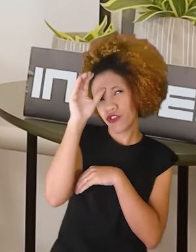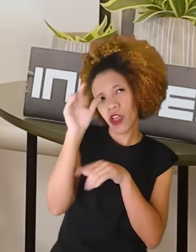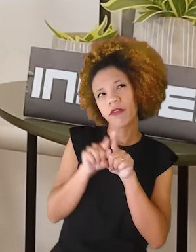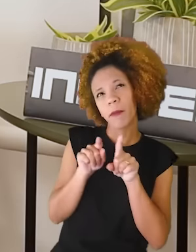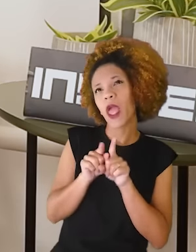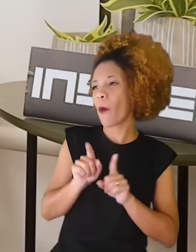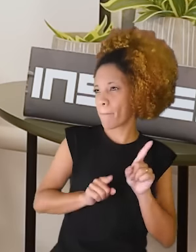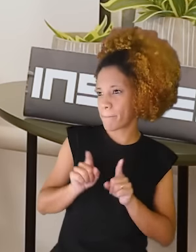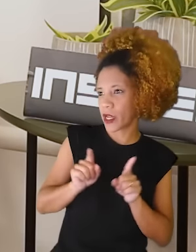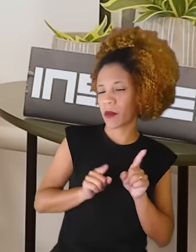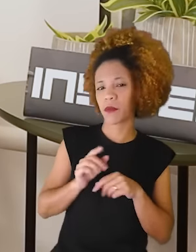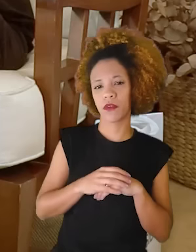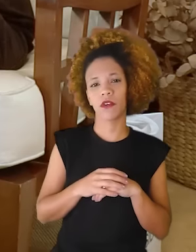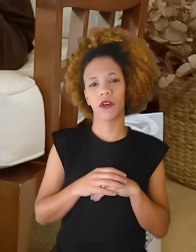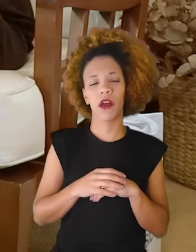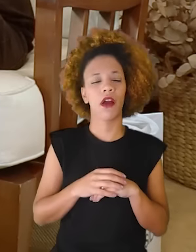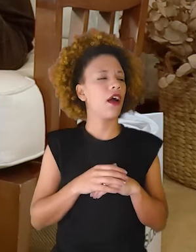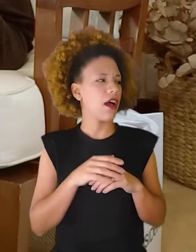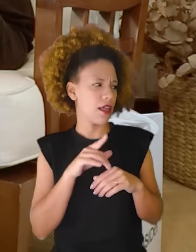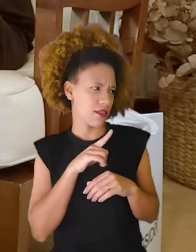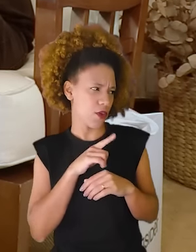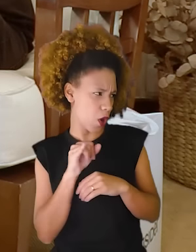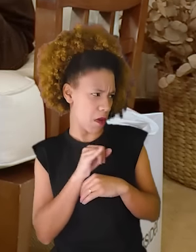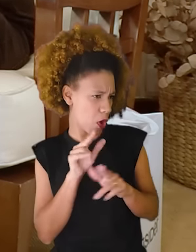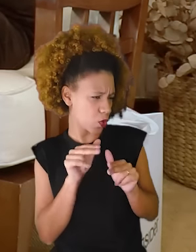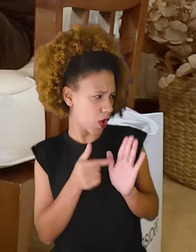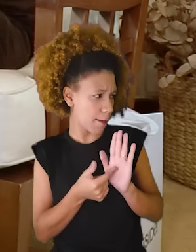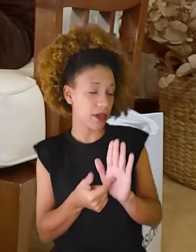meu Prim te irmão teu irmão aparece pouco meu meu irmão quase nunca aparece meu primo aparece